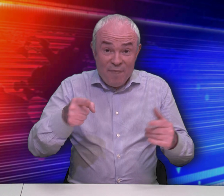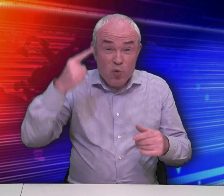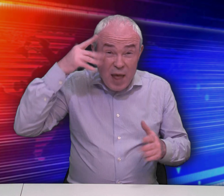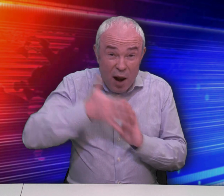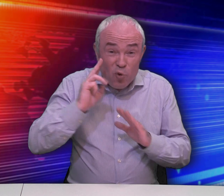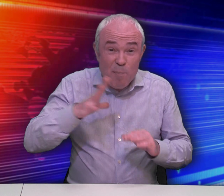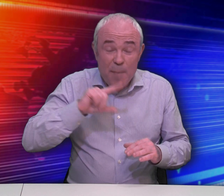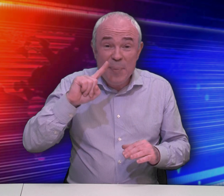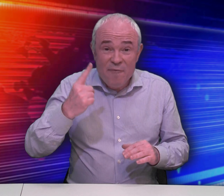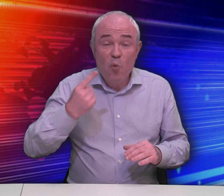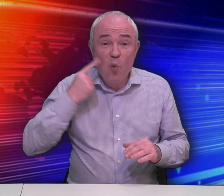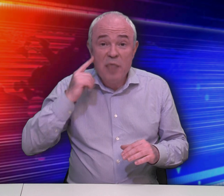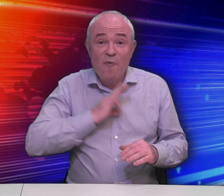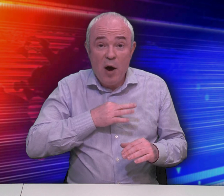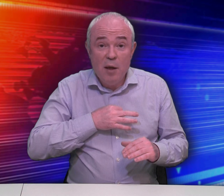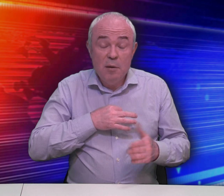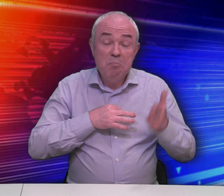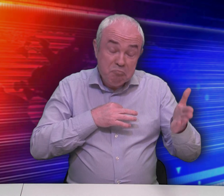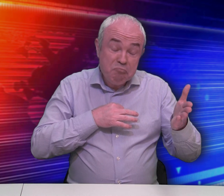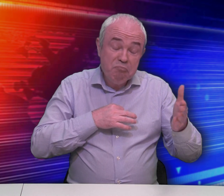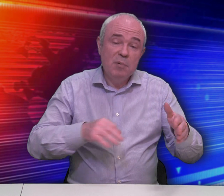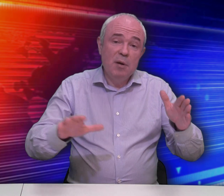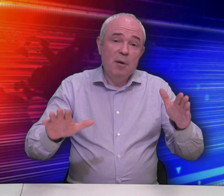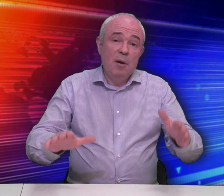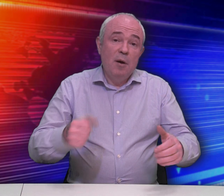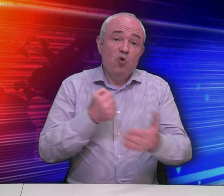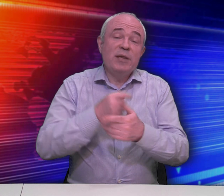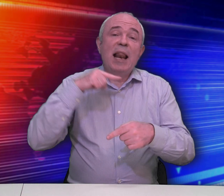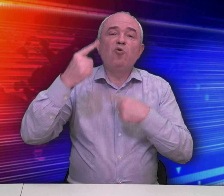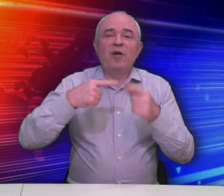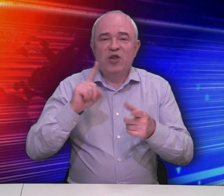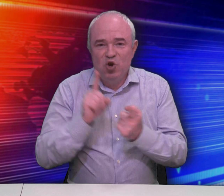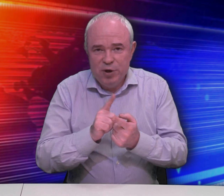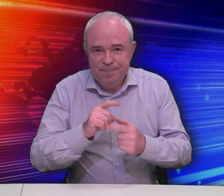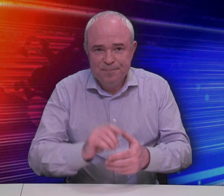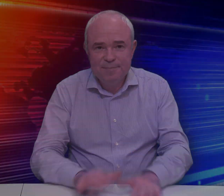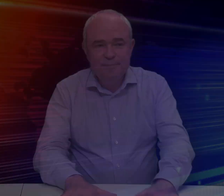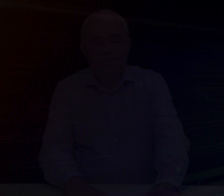Вот теперь вы узнали, кто был первый глухой юрист. До следующей встречи!